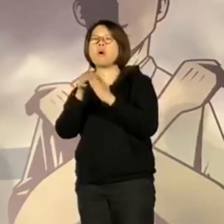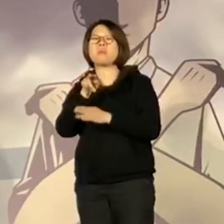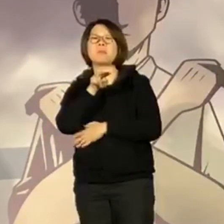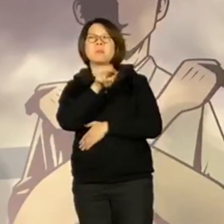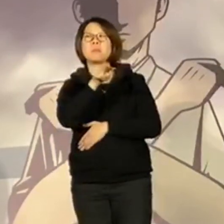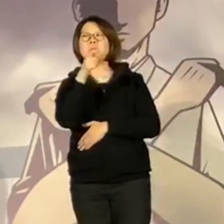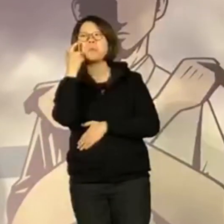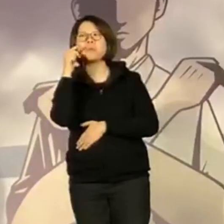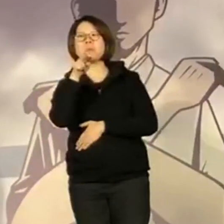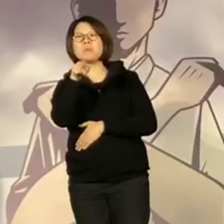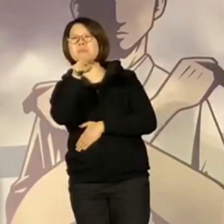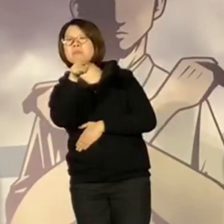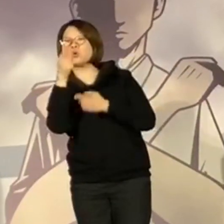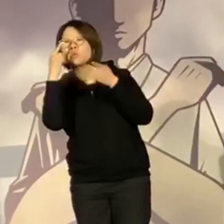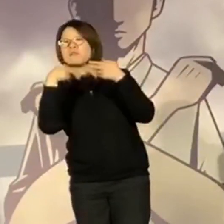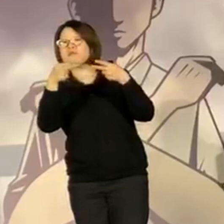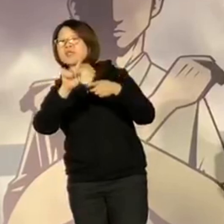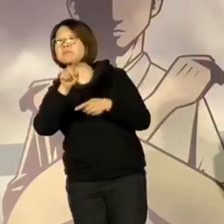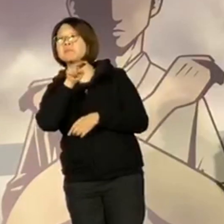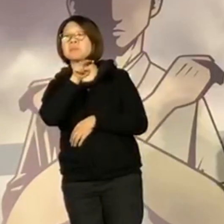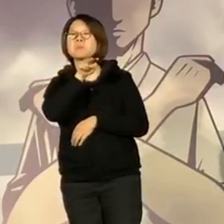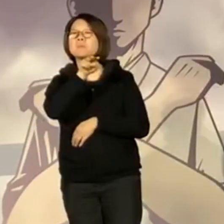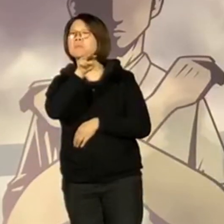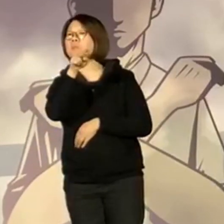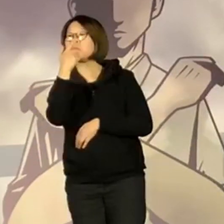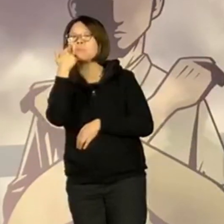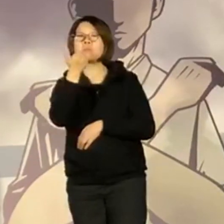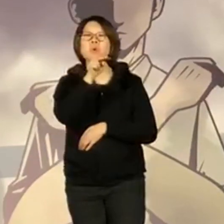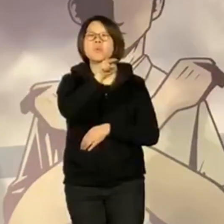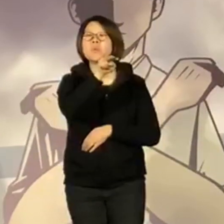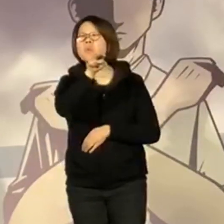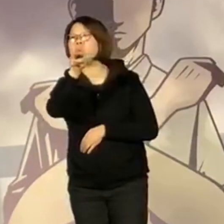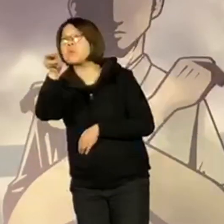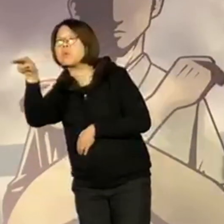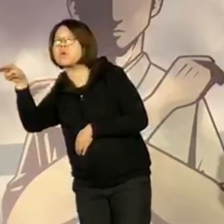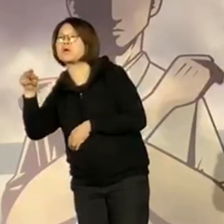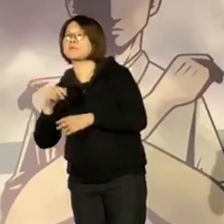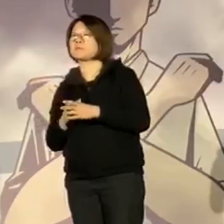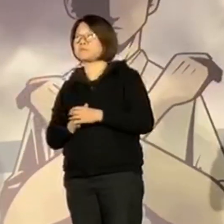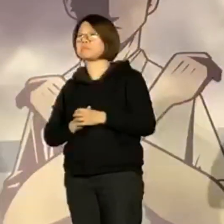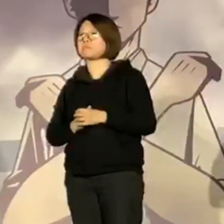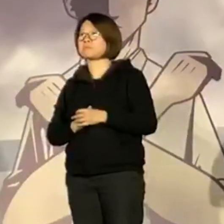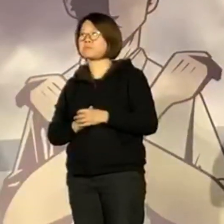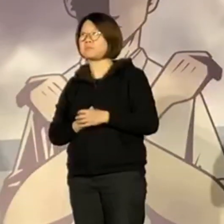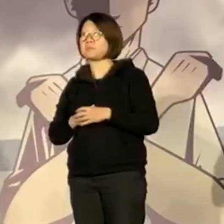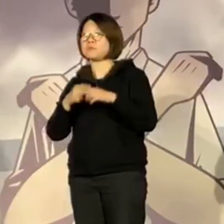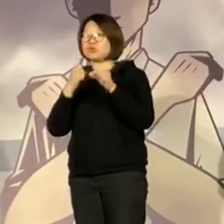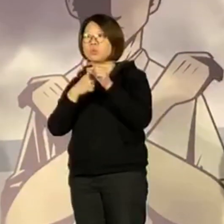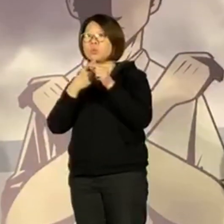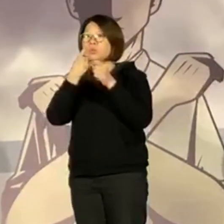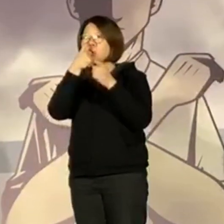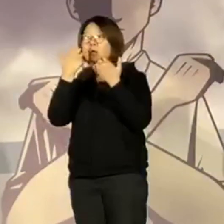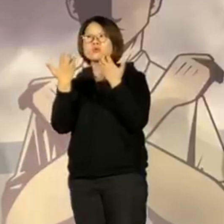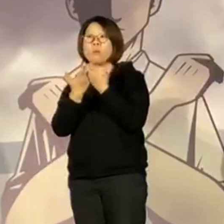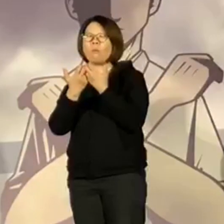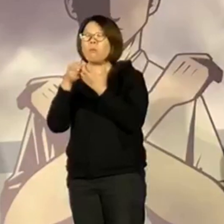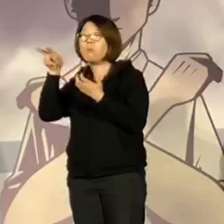這個在其它的科目上面是沒有發生過的 其它的科目 課程發展有課程發展的官員